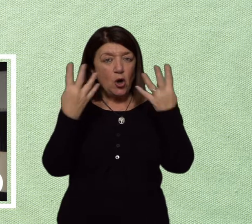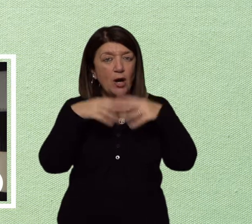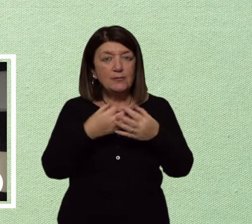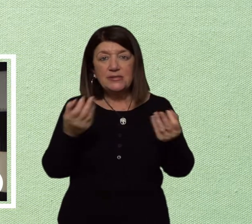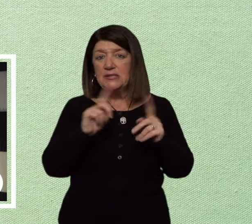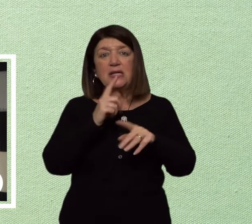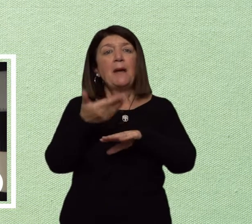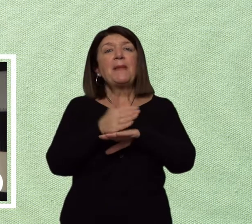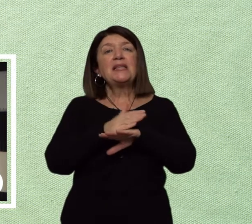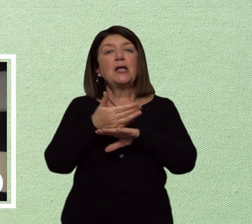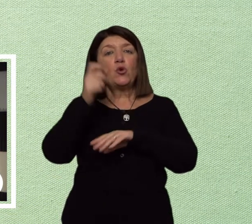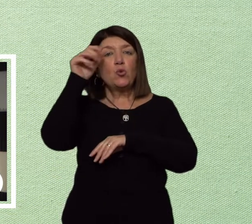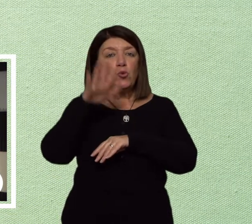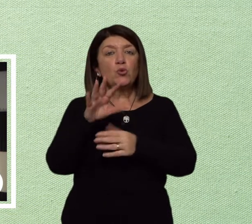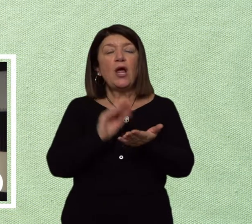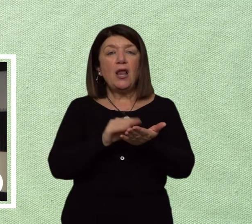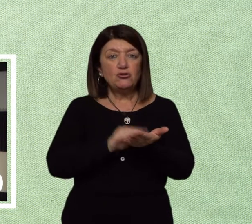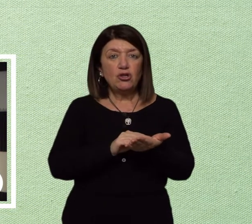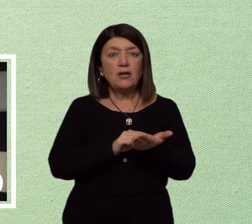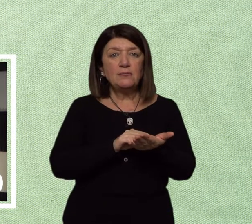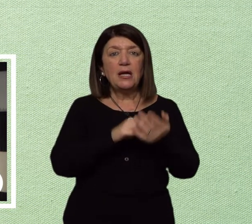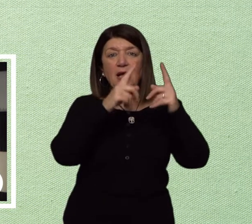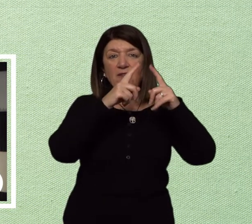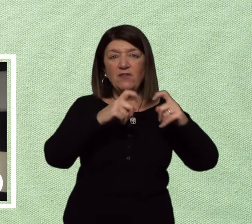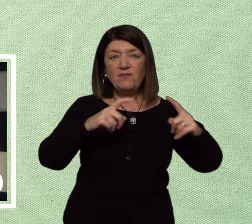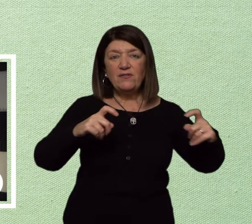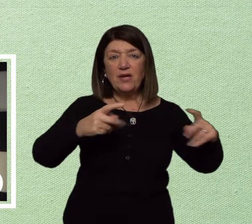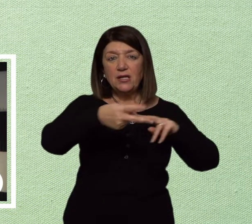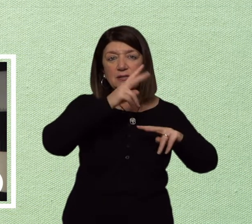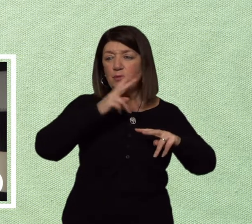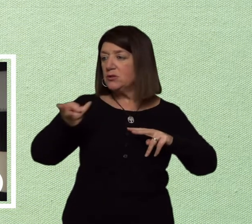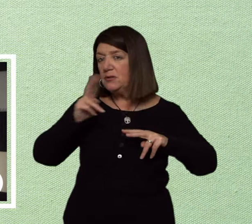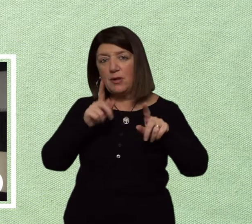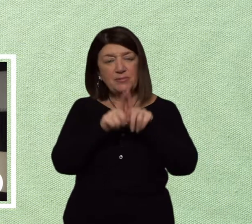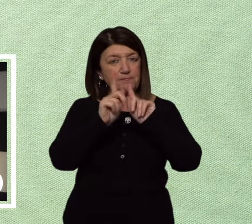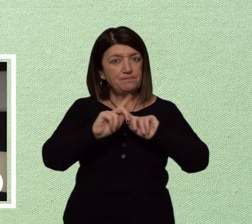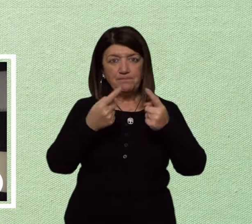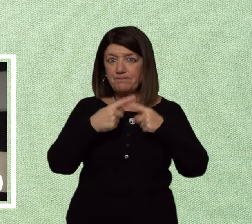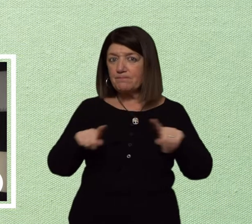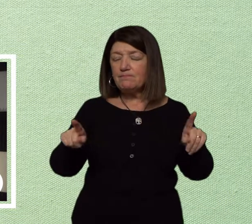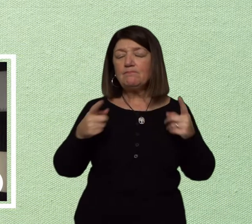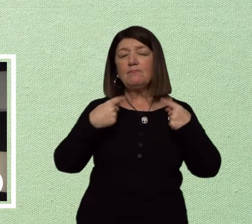cioè abbiamo tanti aspetti di cui dobbiamo tenere conto nel momento in cui ci avviciniamo